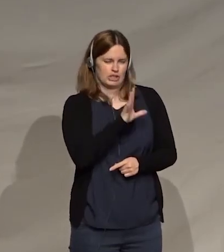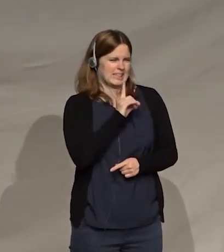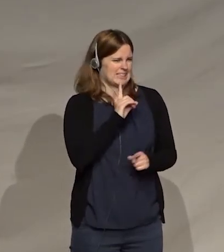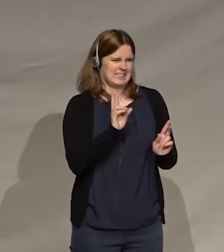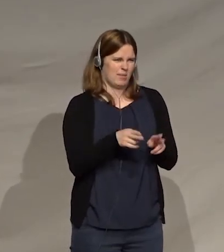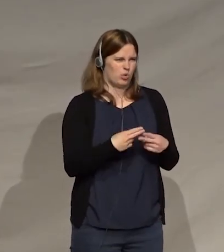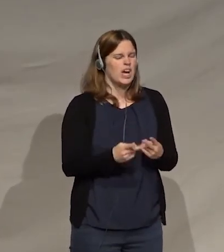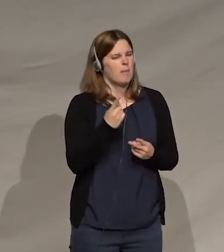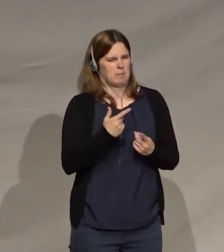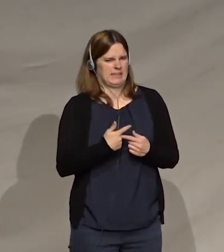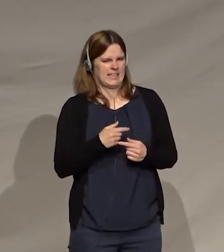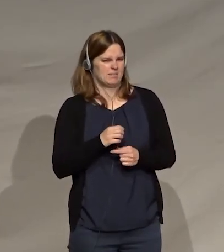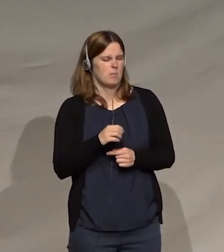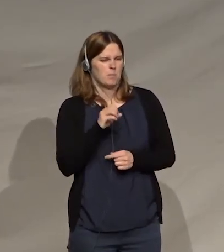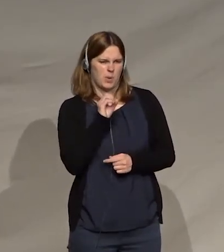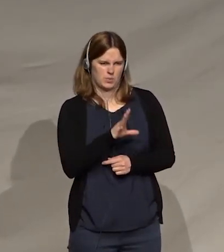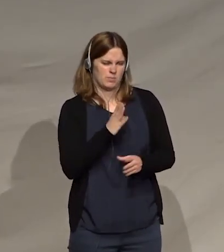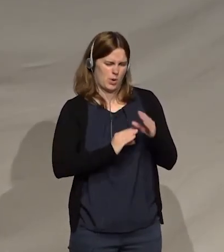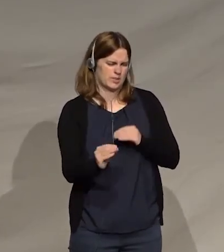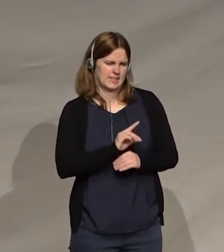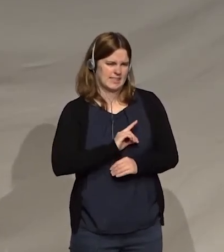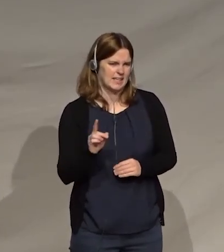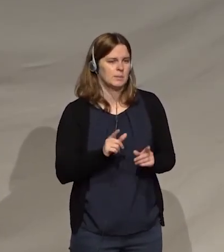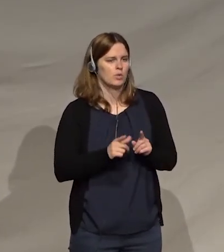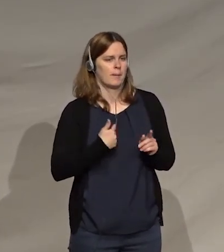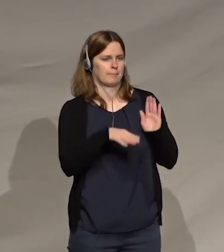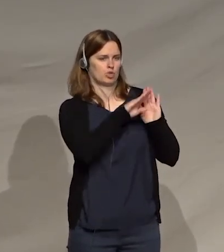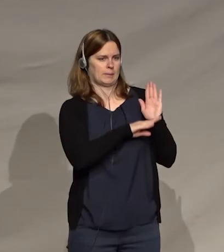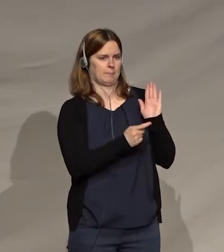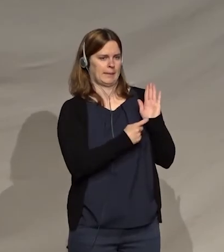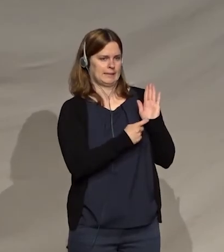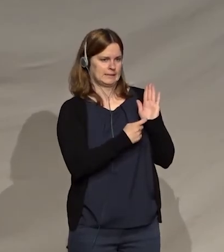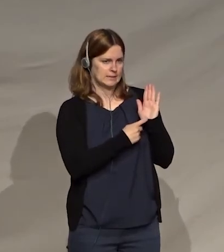soukromí, které vám používání služby může poskytnout, tak nijak nemonitorujeme na individuální úrovni.